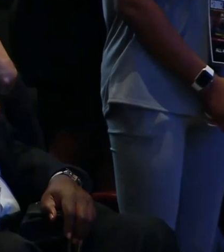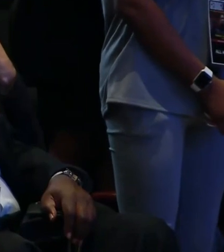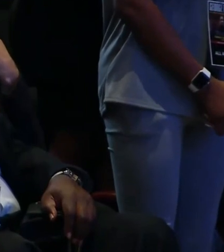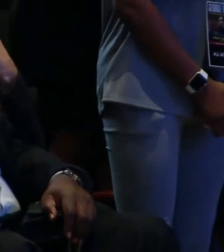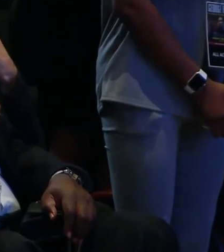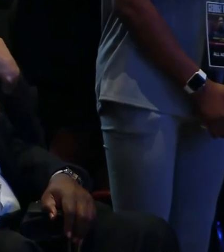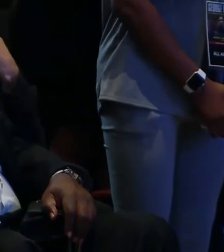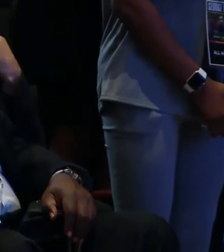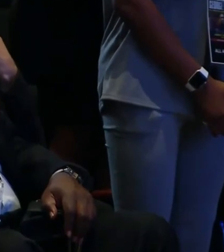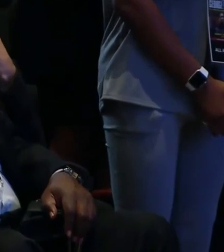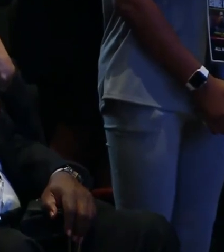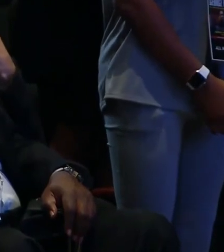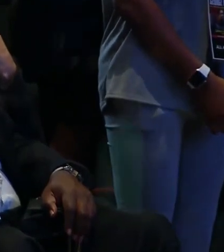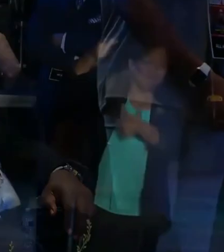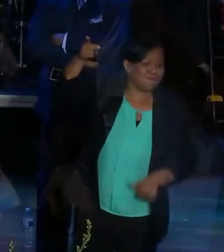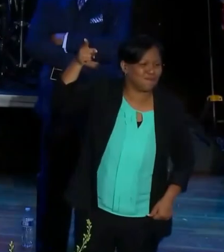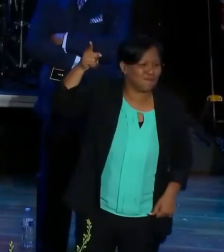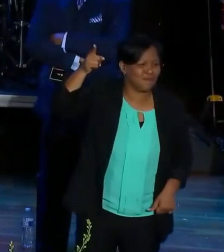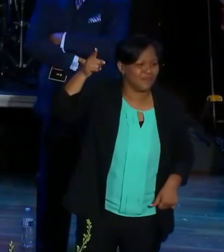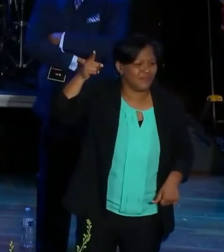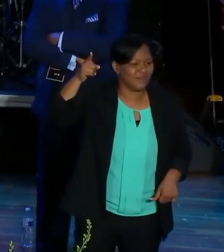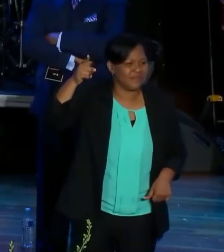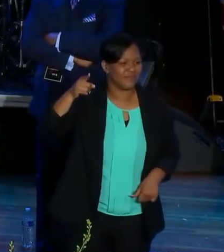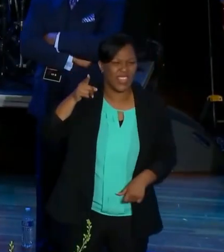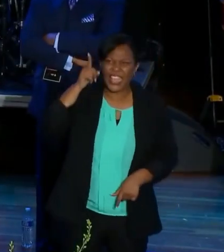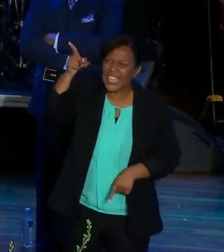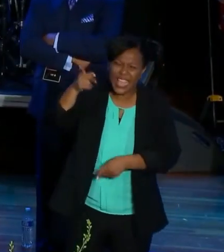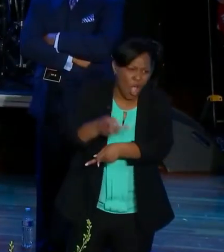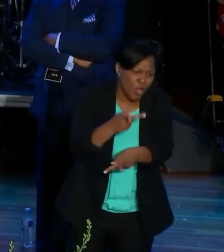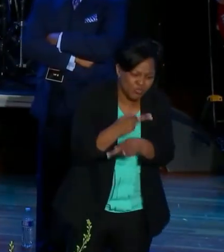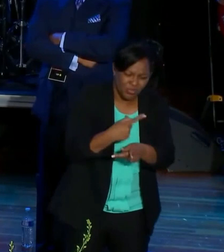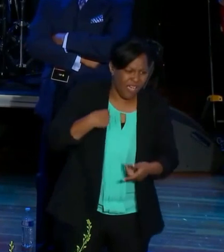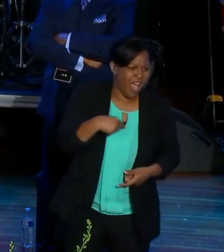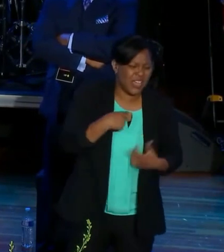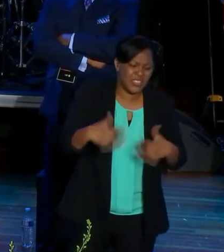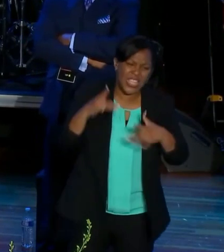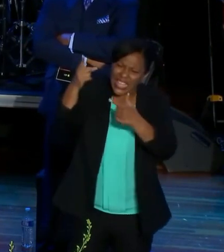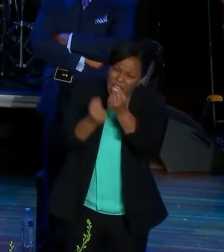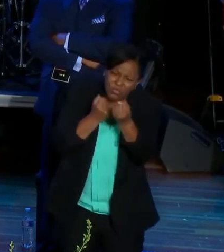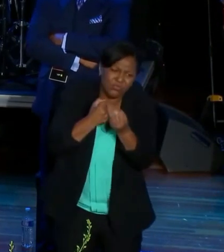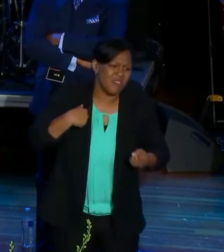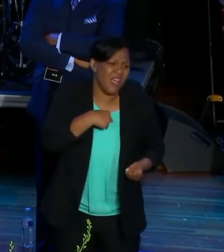Så när vi bryter upp här idag så vill jag säga till denna familj, att för några år sedan såg och hörde vi